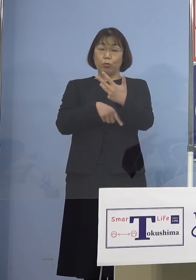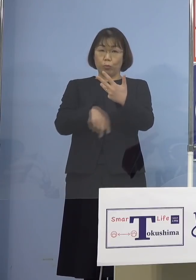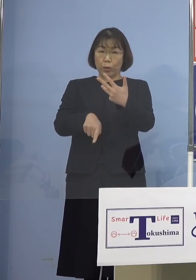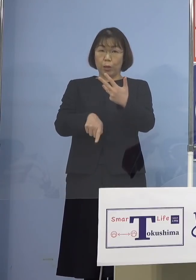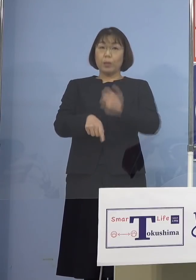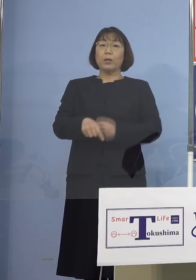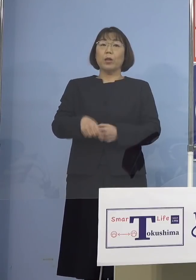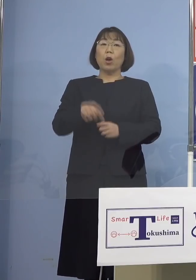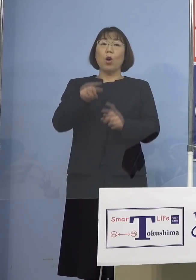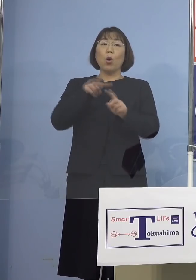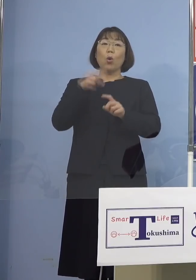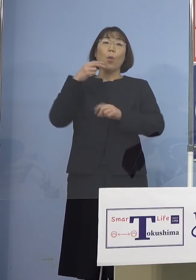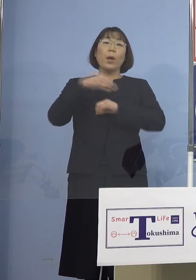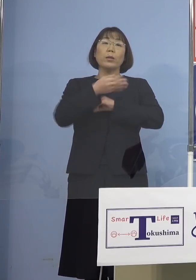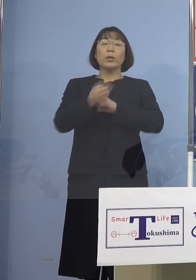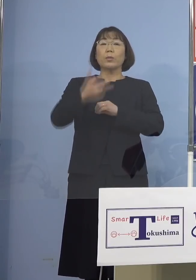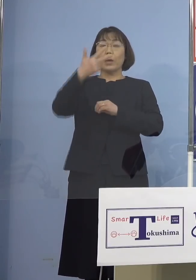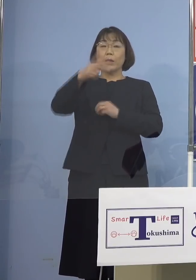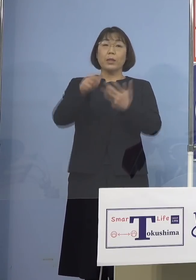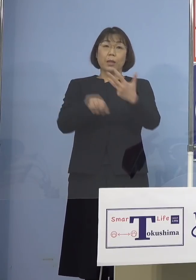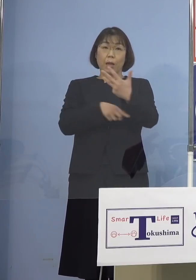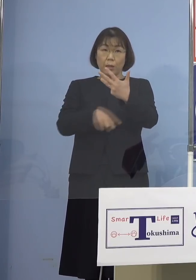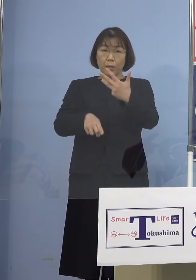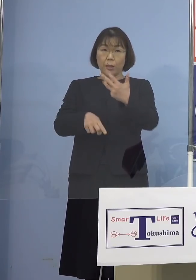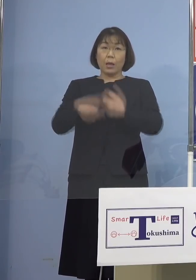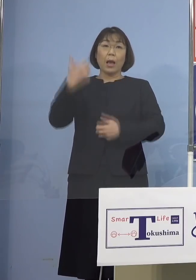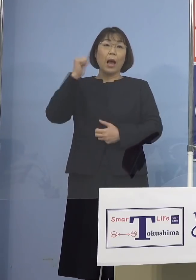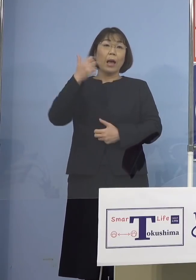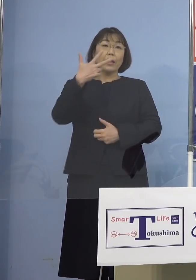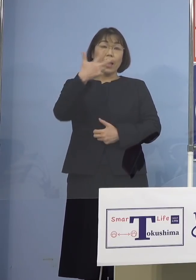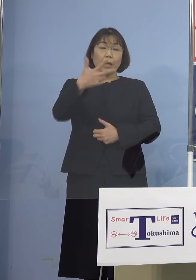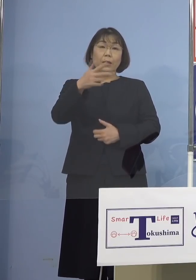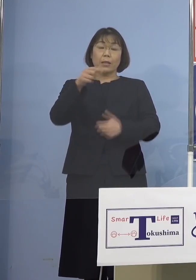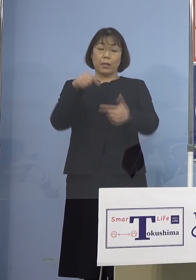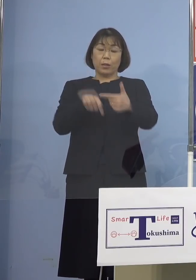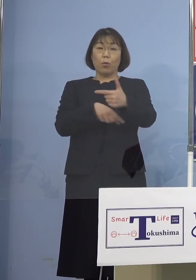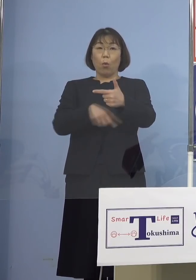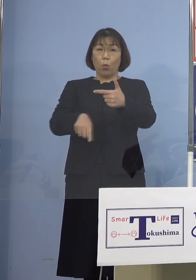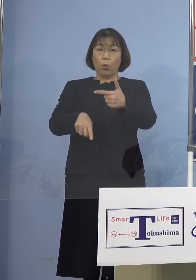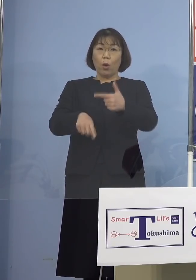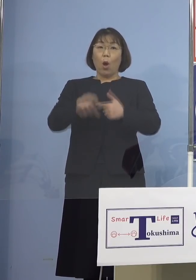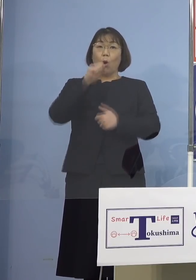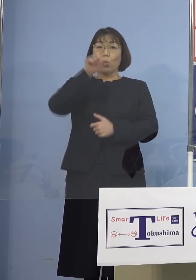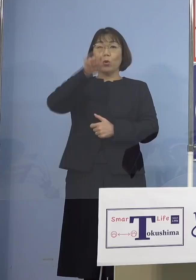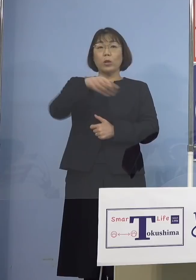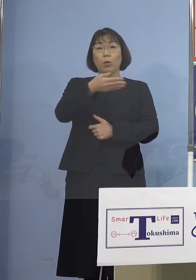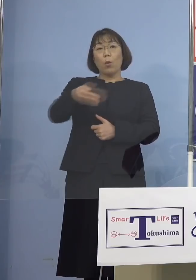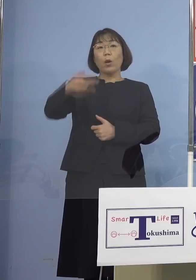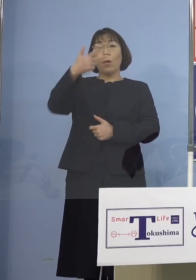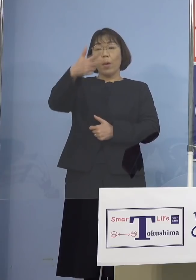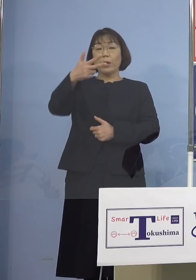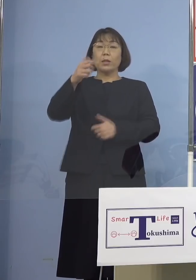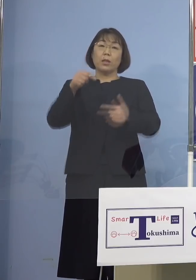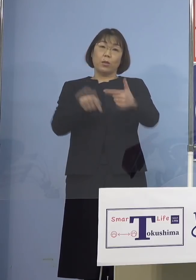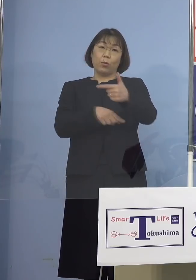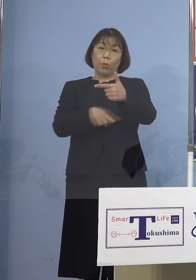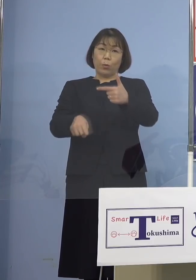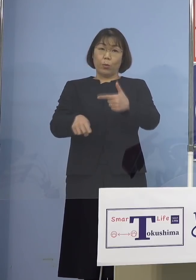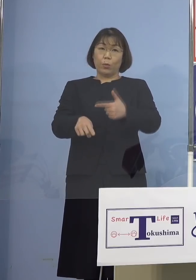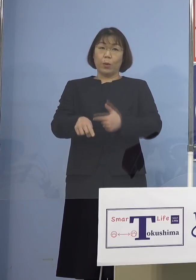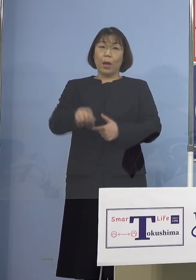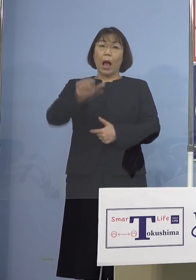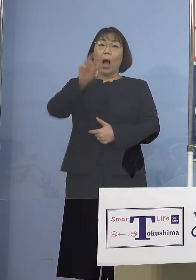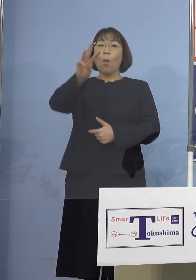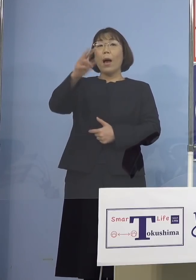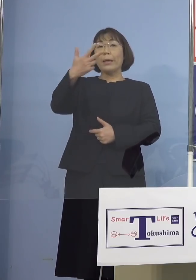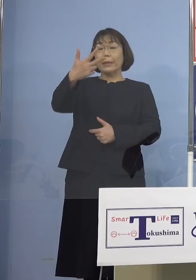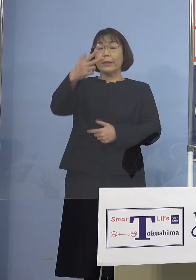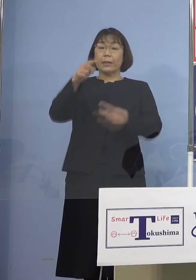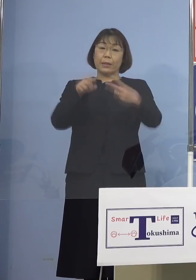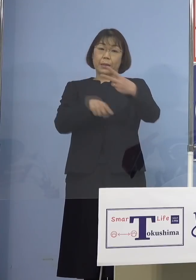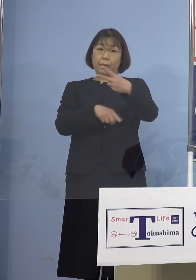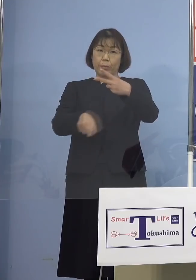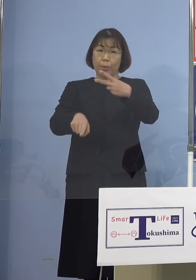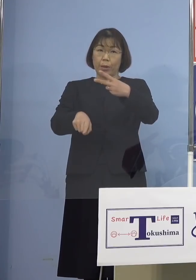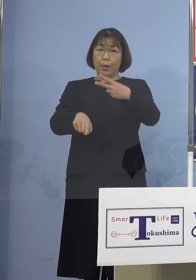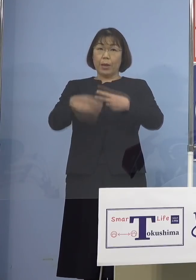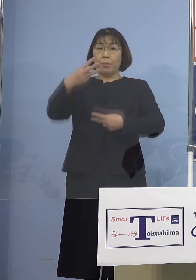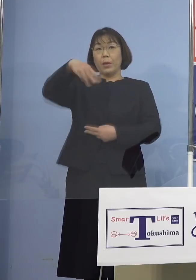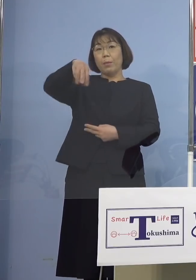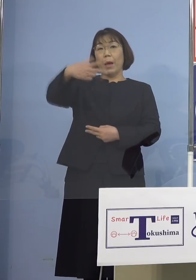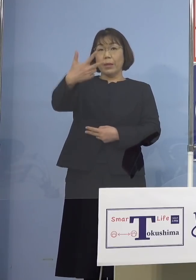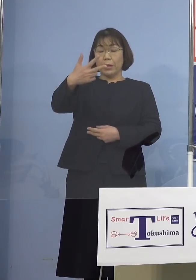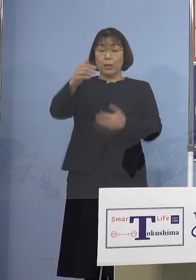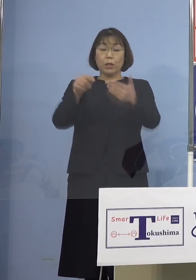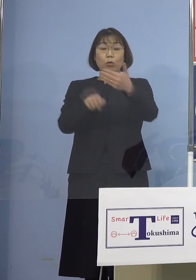小松島市8名、阿南市6名、 吉野川市6名、阿波市2名、美馬市9名